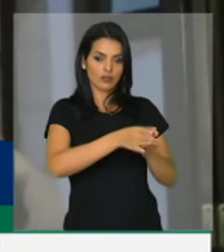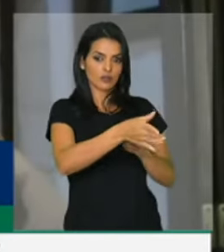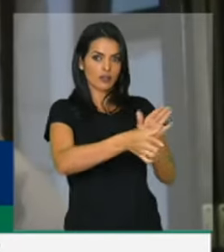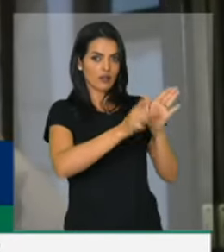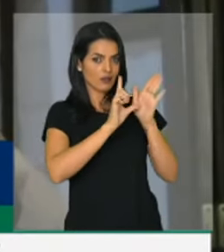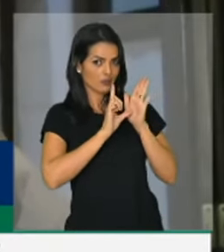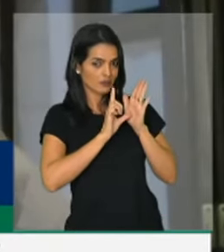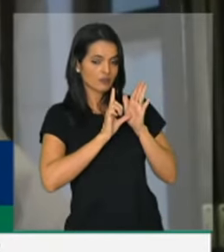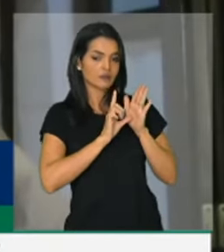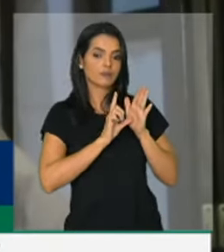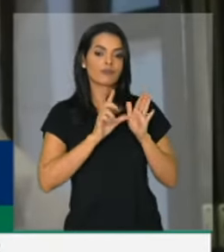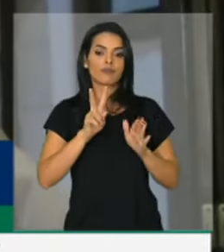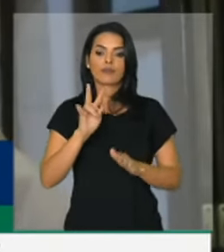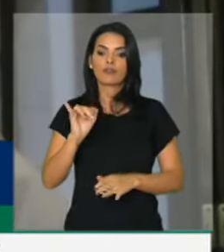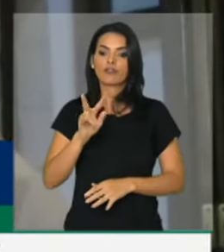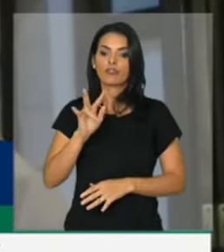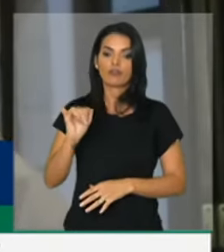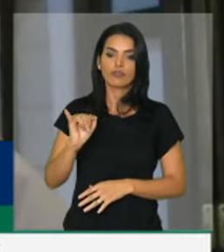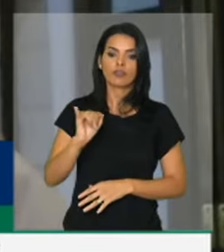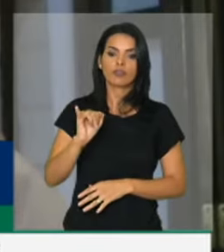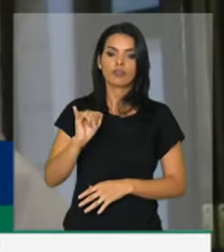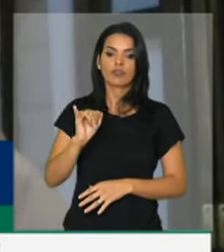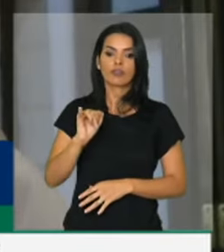INFORMADA AQUI O DEPUTADO IVAN VALENTE ERA O SEGUNDO PARA